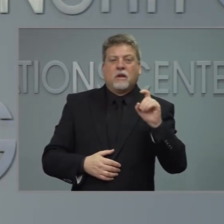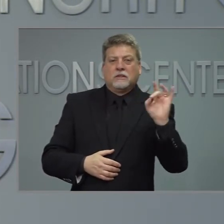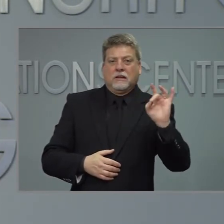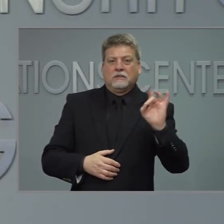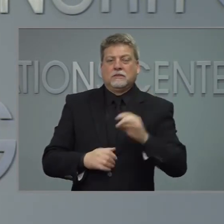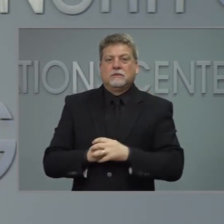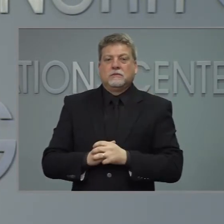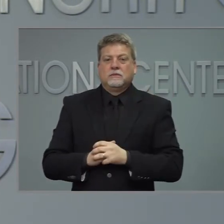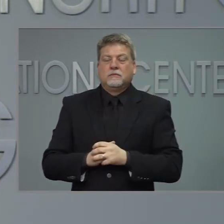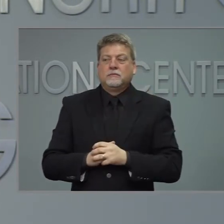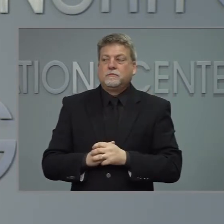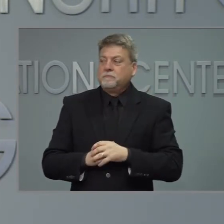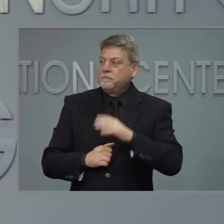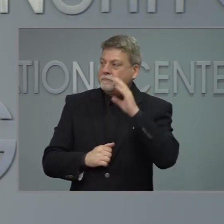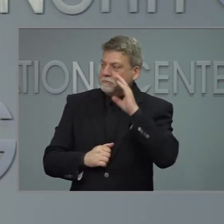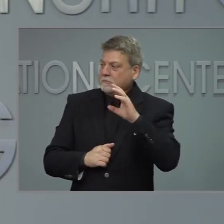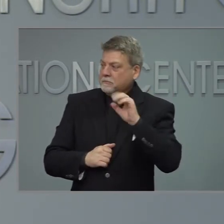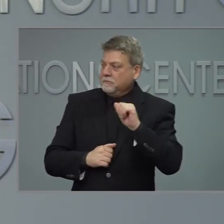Hansen Smith y.